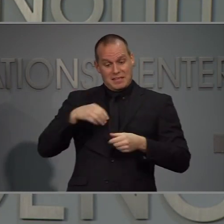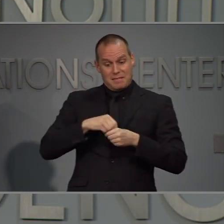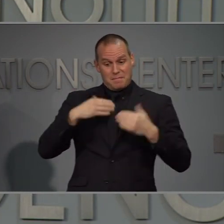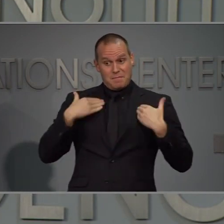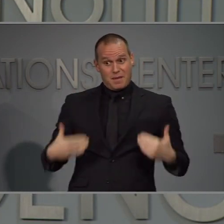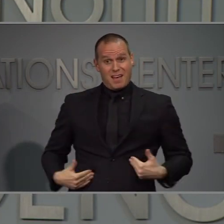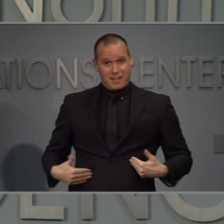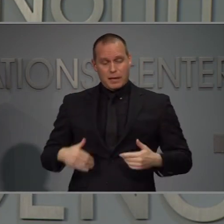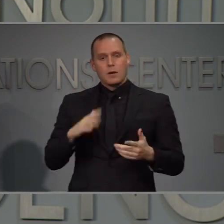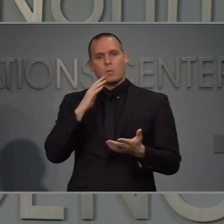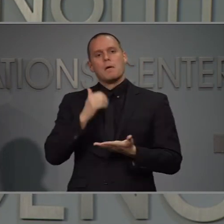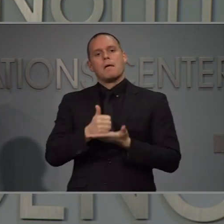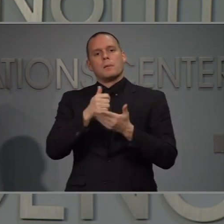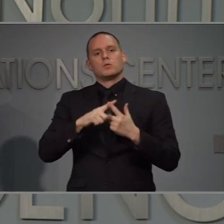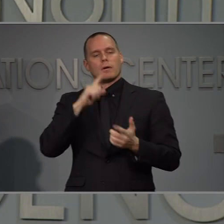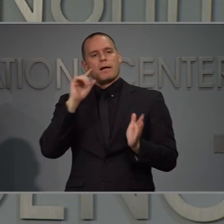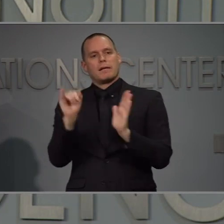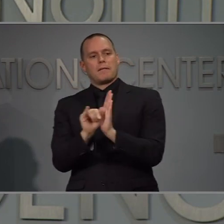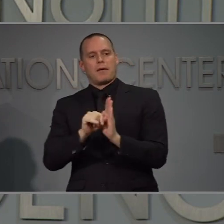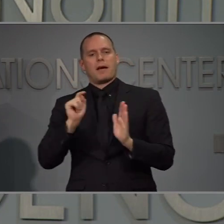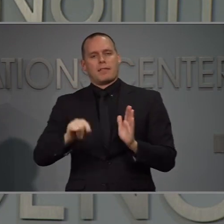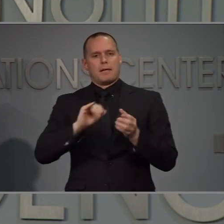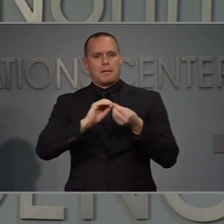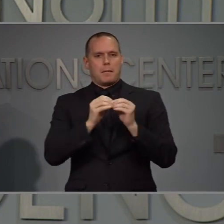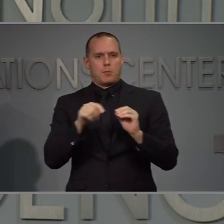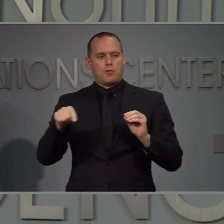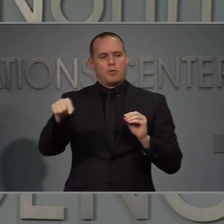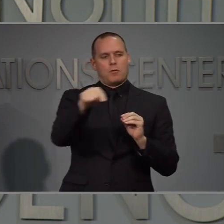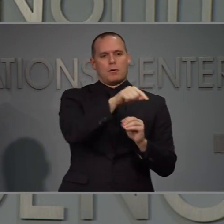virus en nuestra comunidad. En Carolina del Norte y también